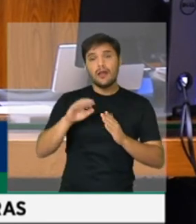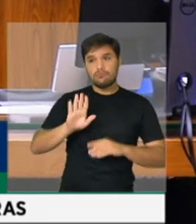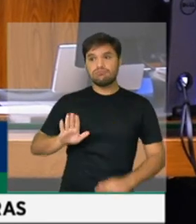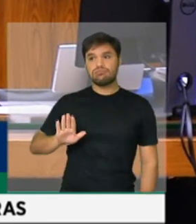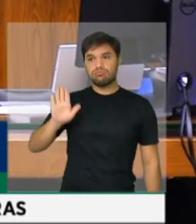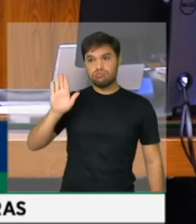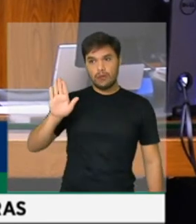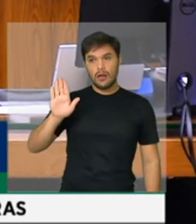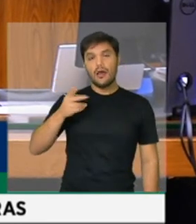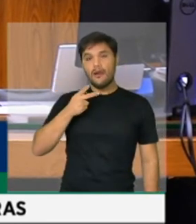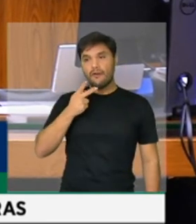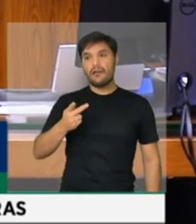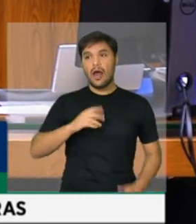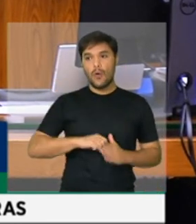OBSTRUÇÃO, OBSTRUÇÃO PARA